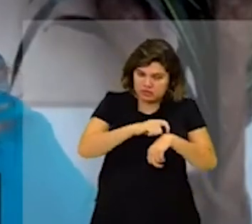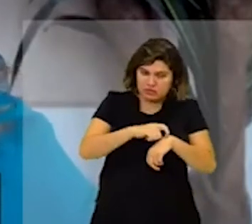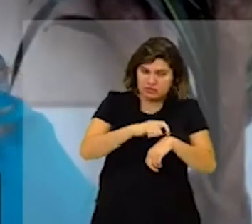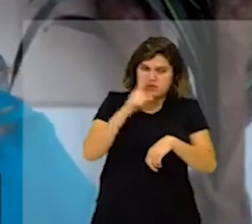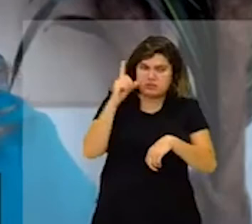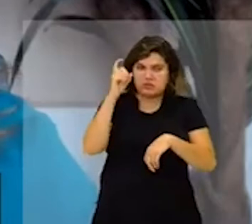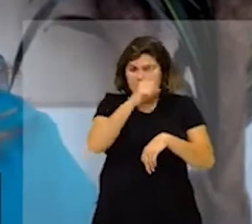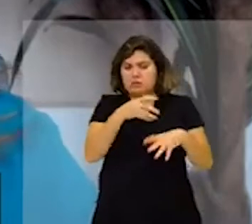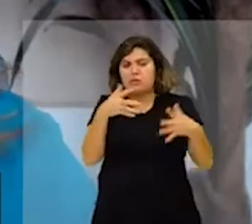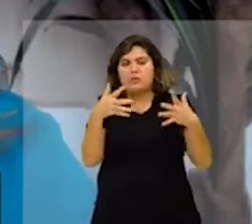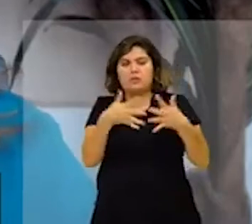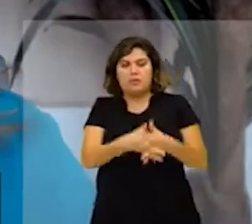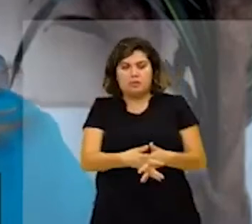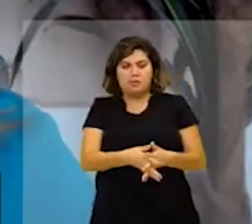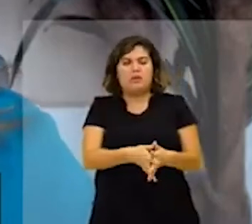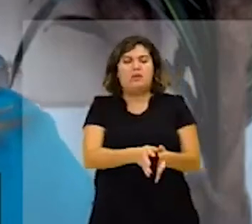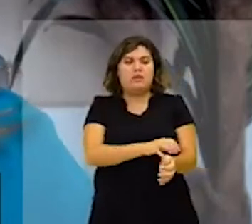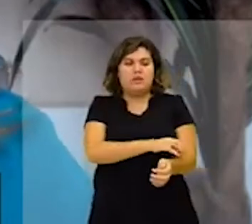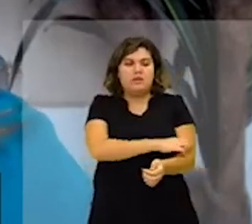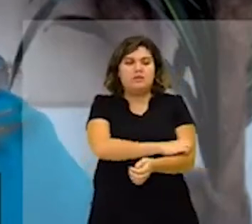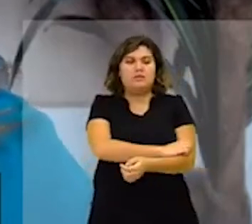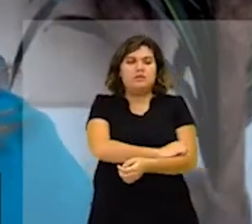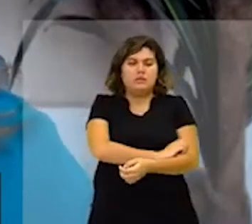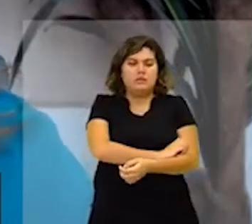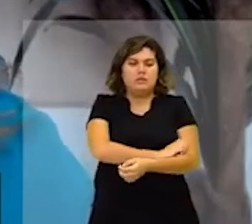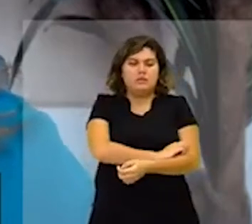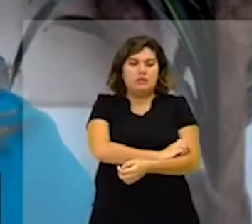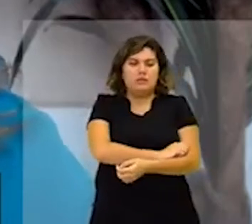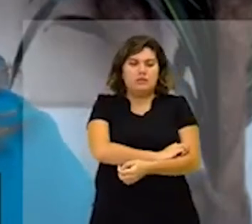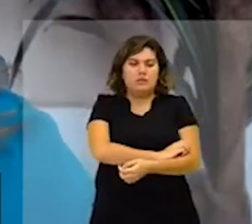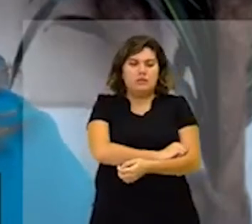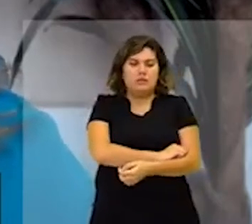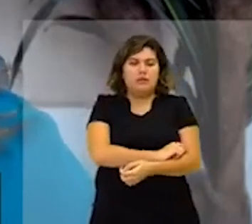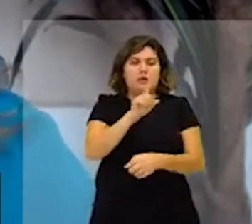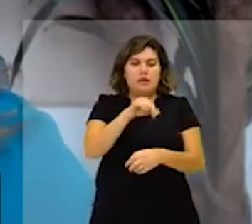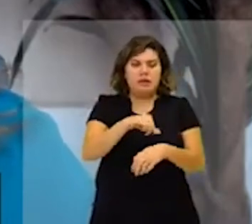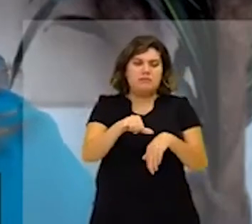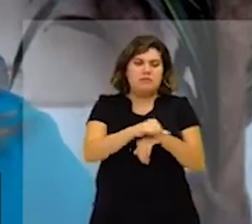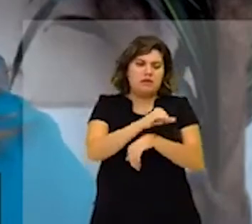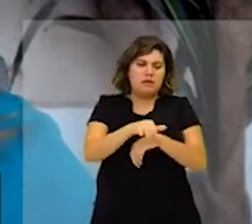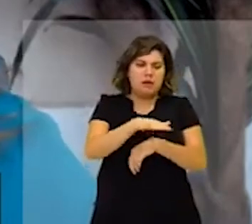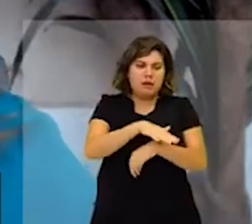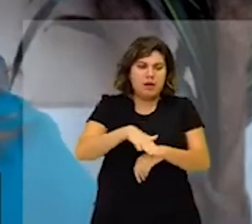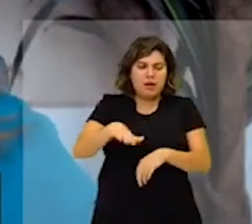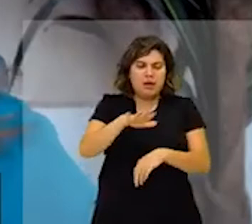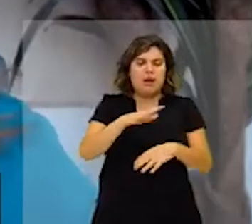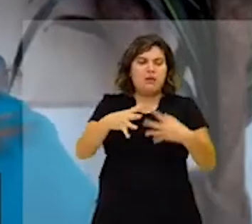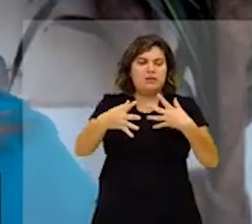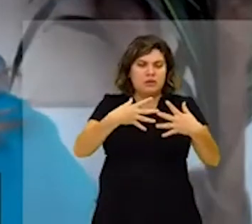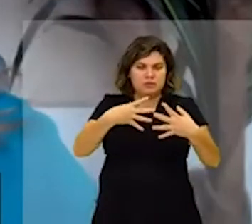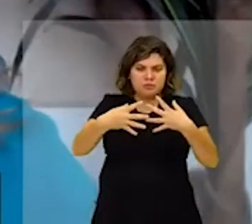financiamento partidário esses instrumentos de transparência e publicidade das informações ao